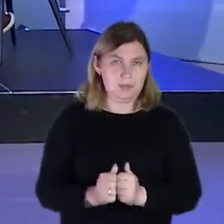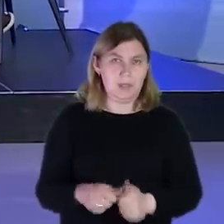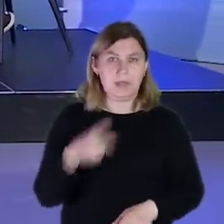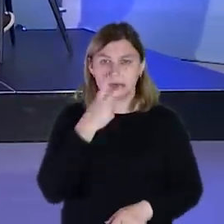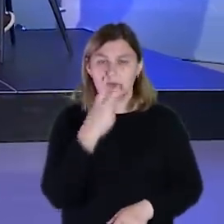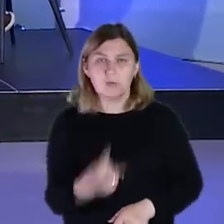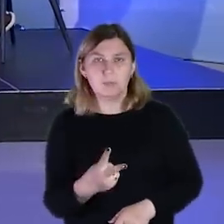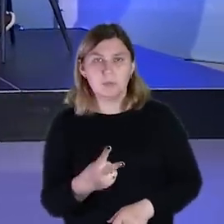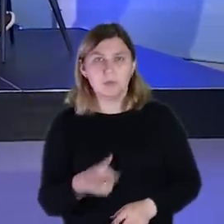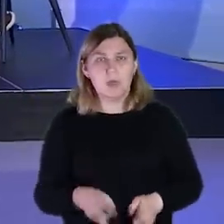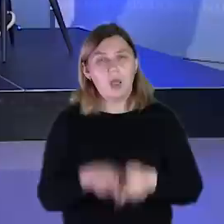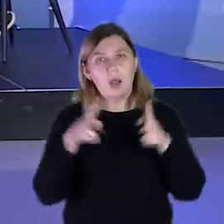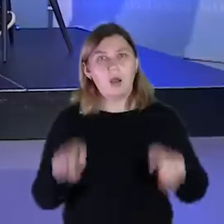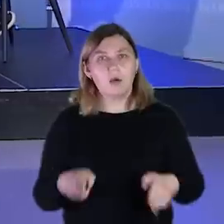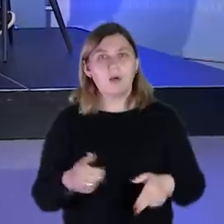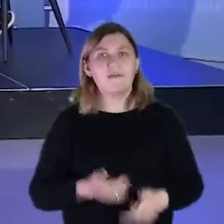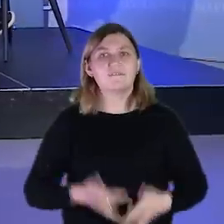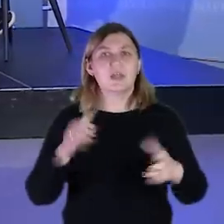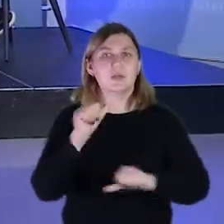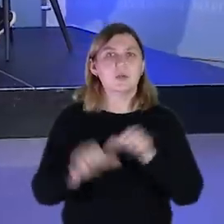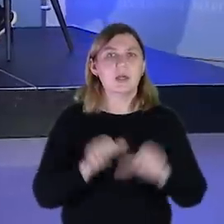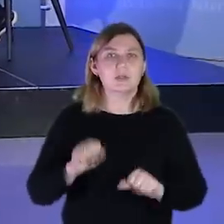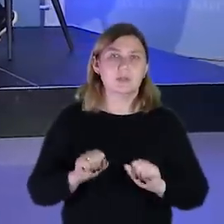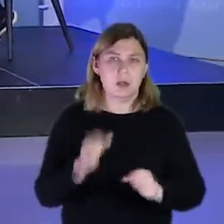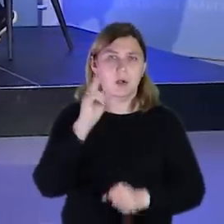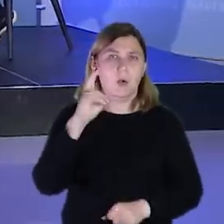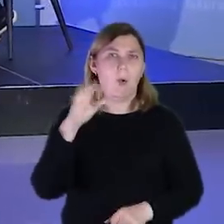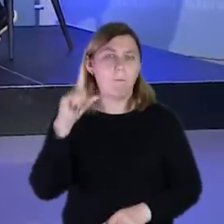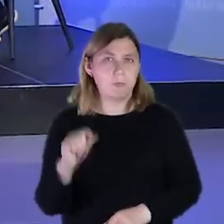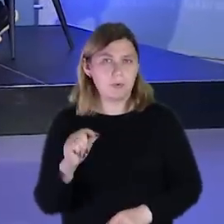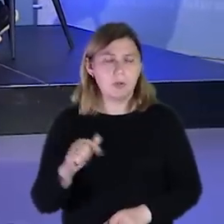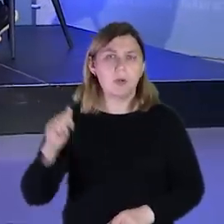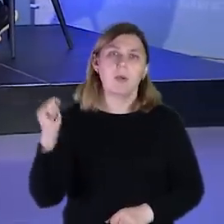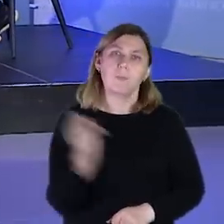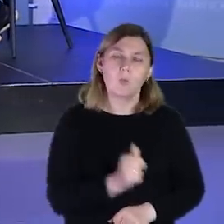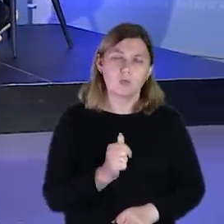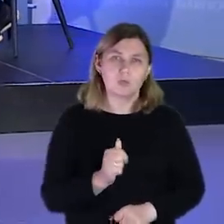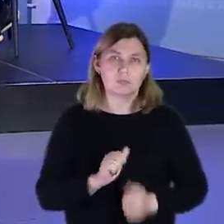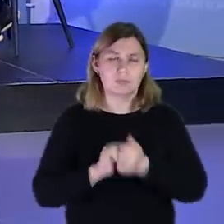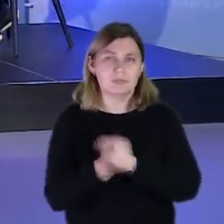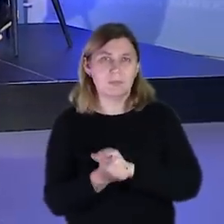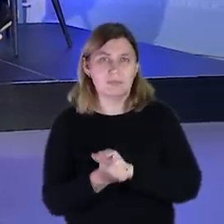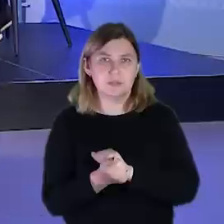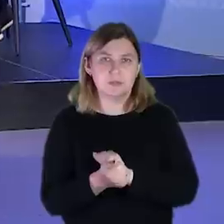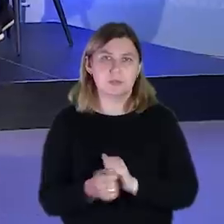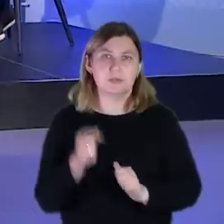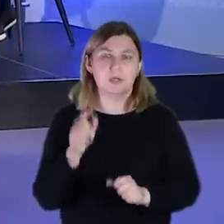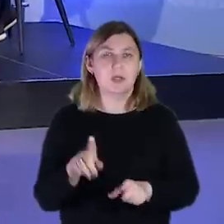przypatrzymy, ten okres wielu lat funkcjonowania KOP-u musiał zmienić także podejście samych